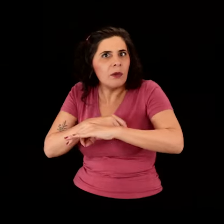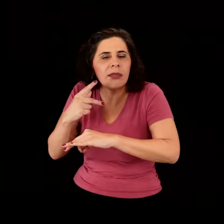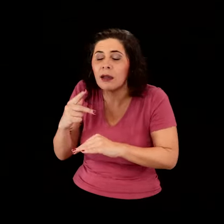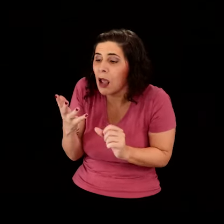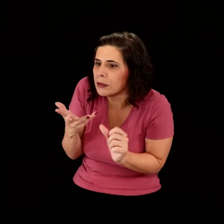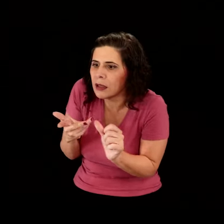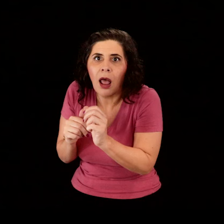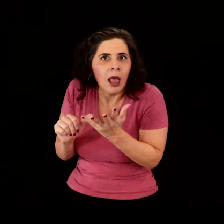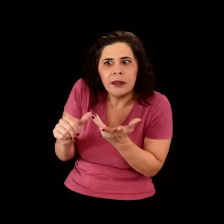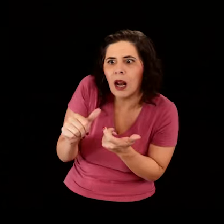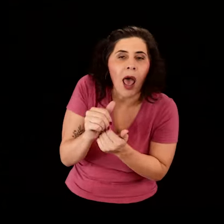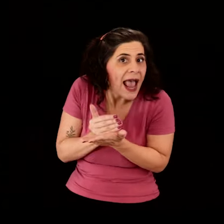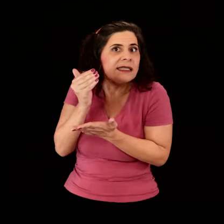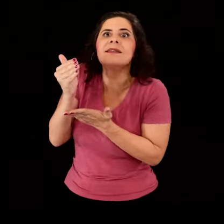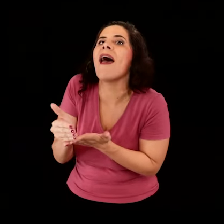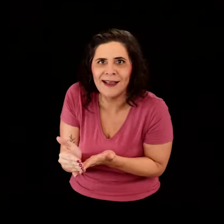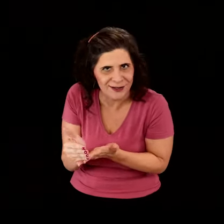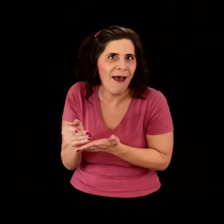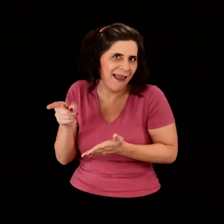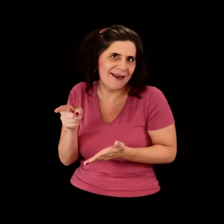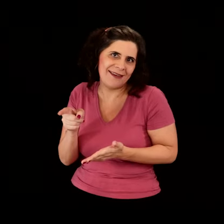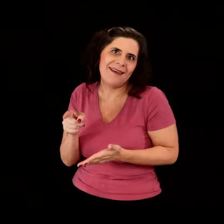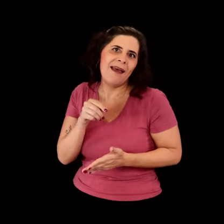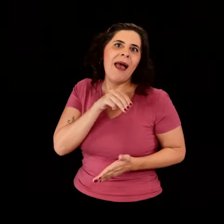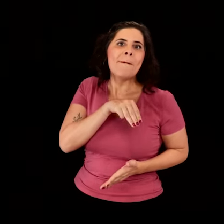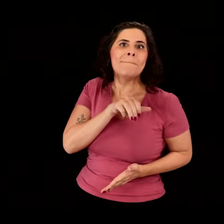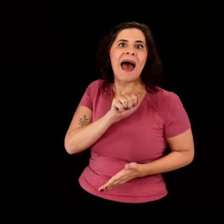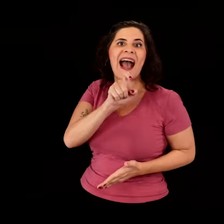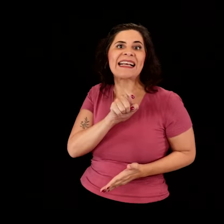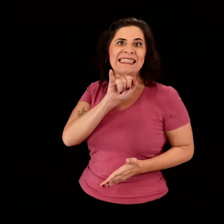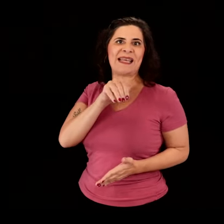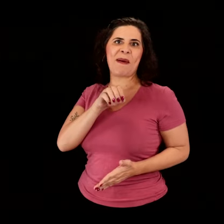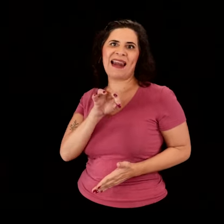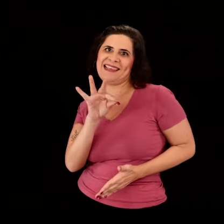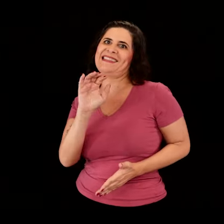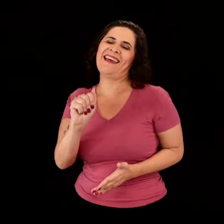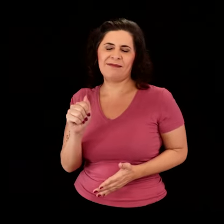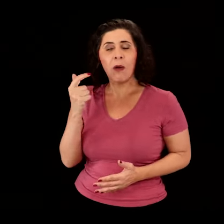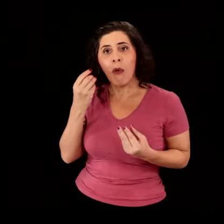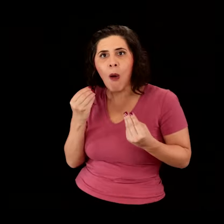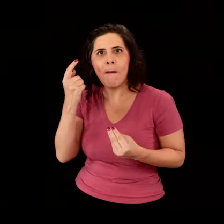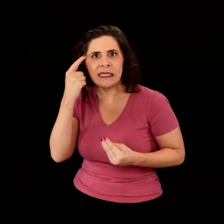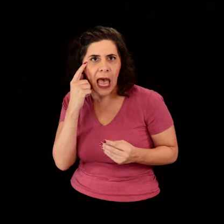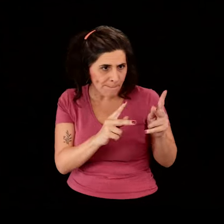Ela é maximalista. Então a maneira de conseguirmos até pesquisar, pensar e fazer o público raciocinar com a gente